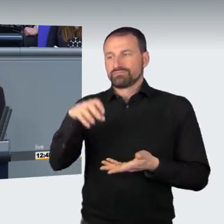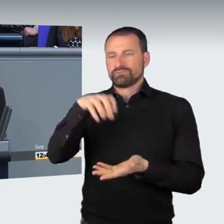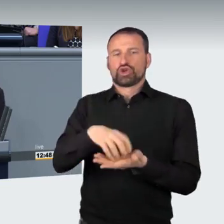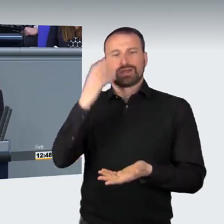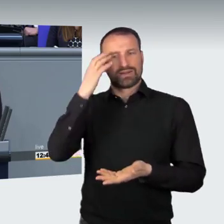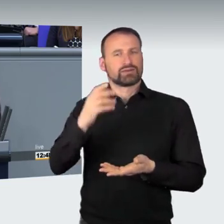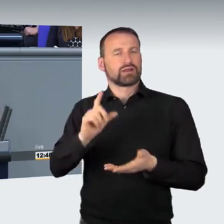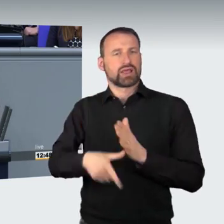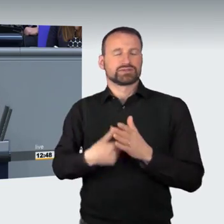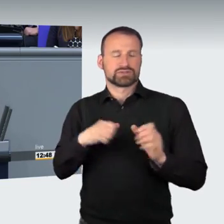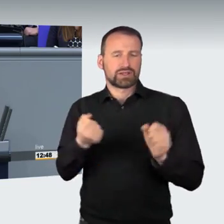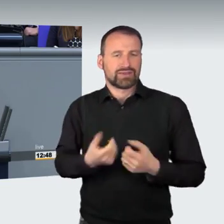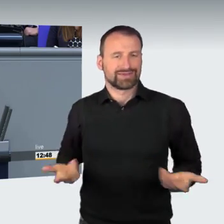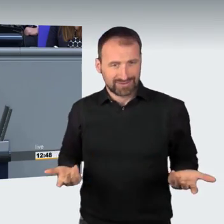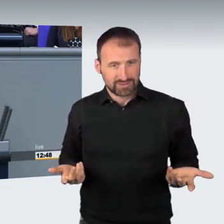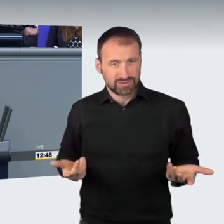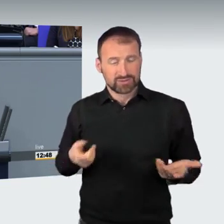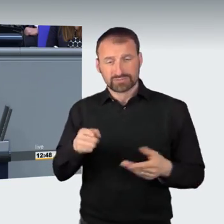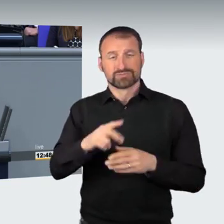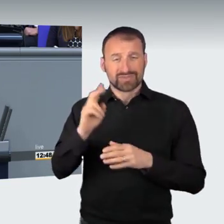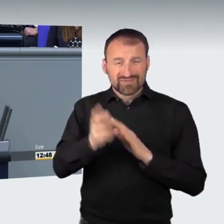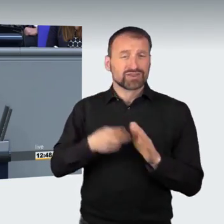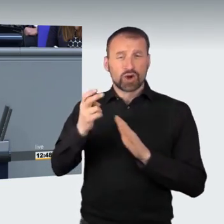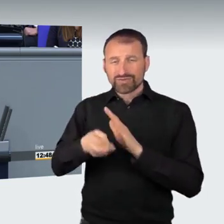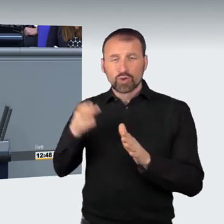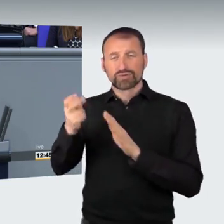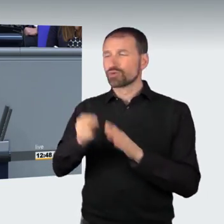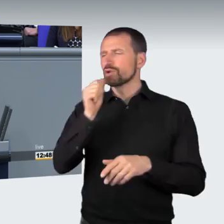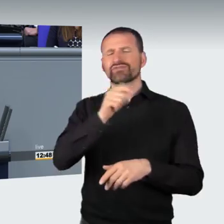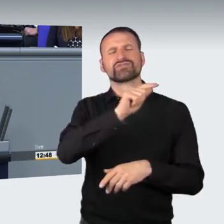nur auf lokale Besonderheiten verweisen, sondern hier handelt es sich